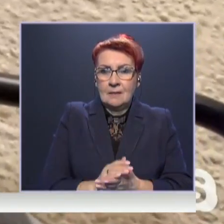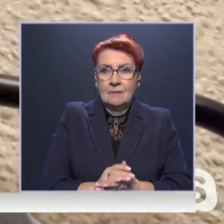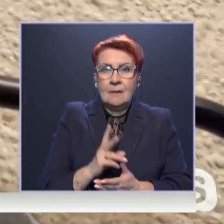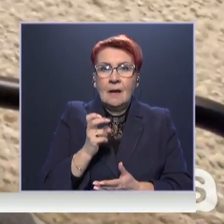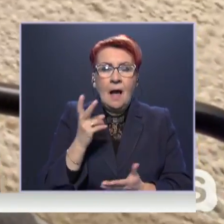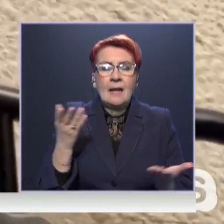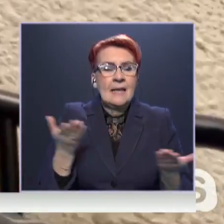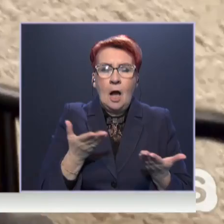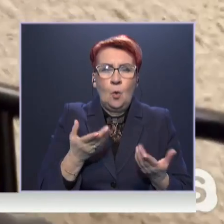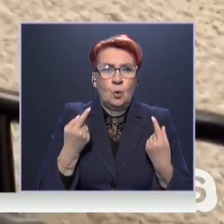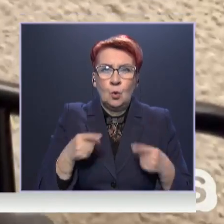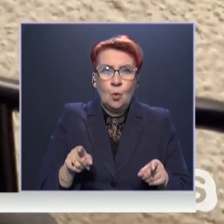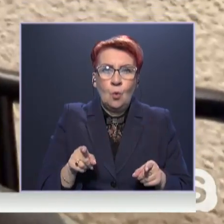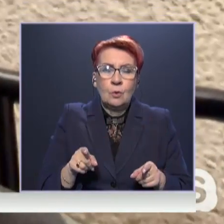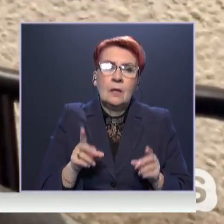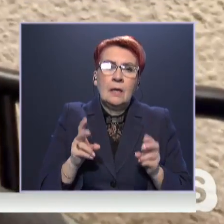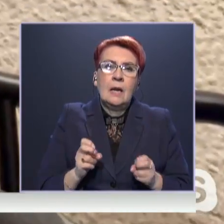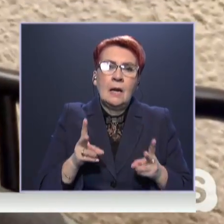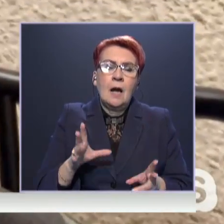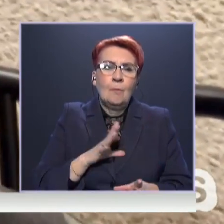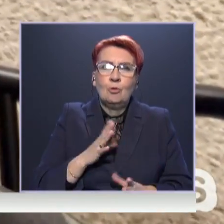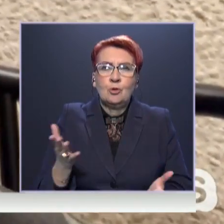другой или как может быть небольшое число праздников